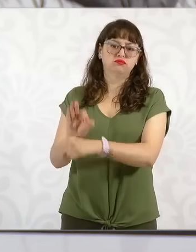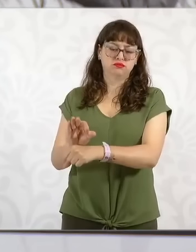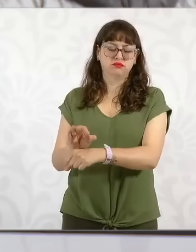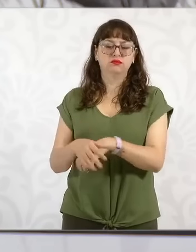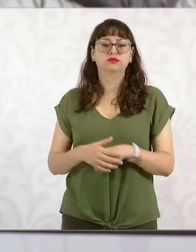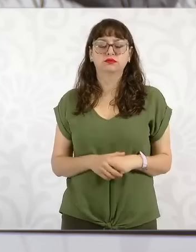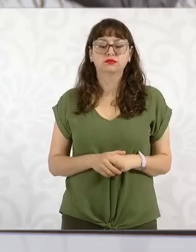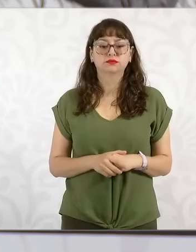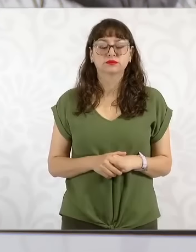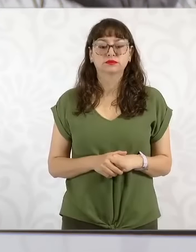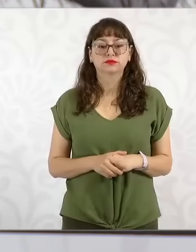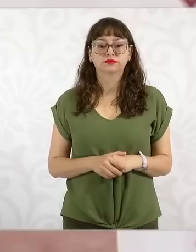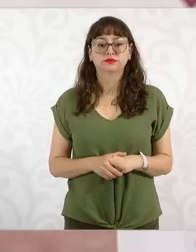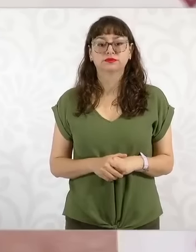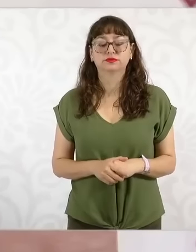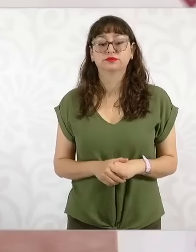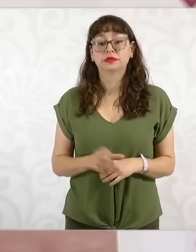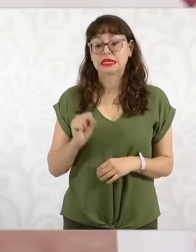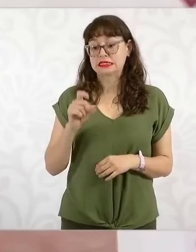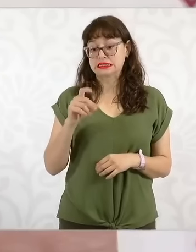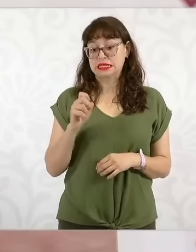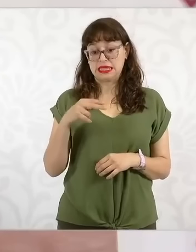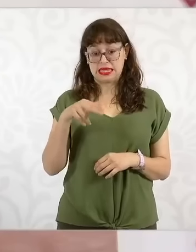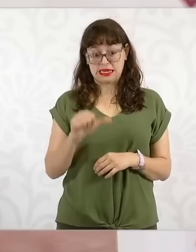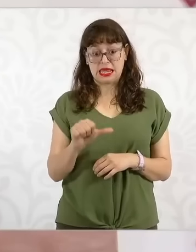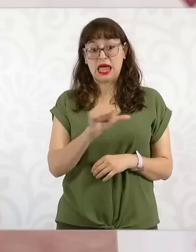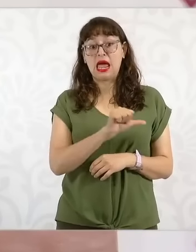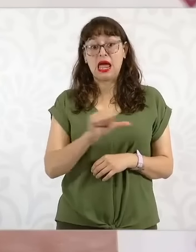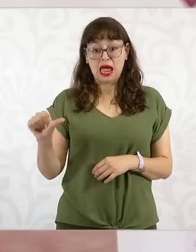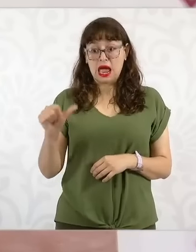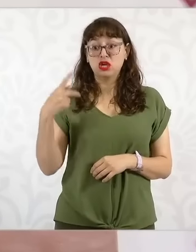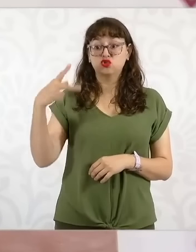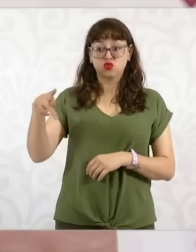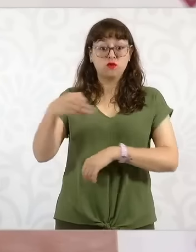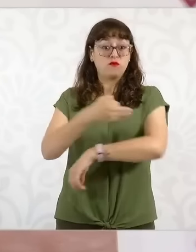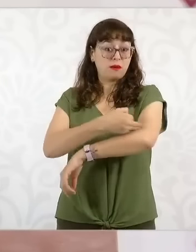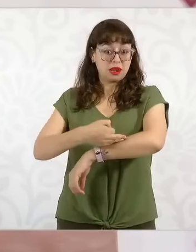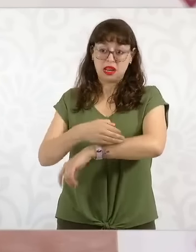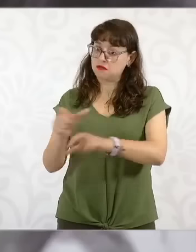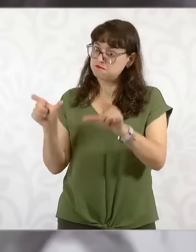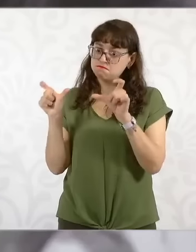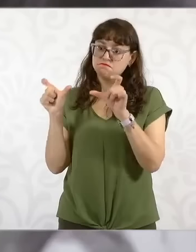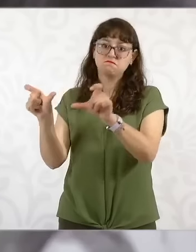Ciudadana. La Secretaría de la Defensa Nacional proporciona escolta y protección a la presidenta